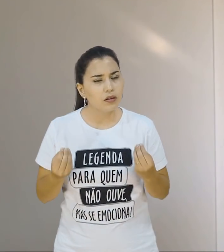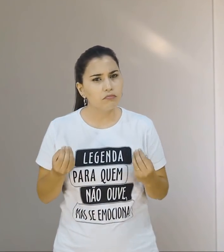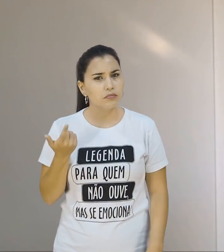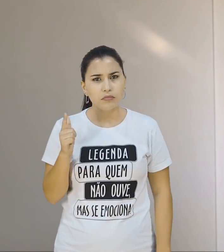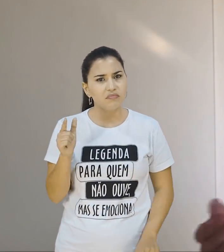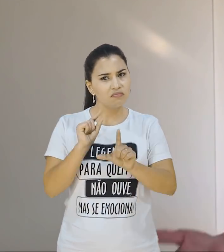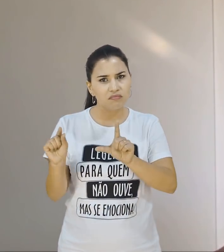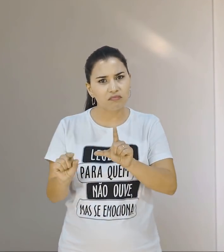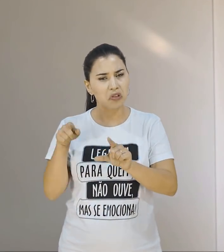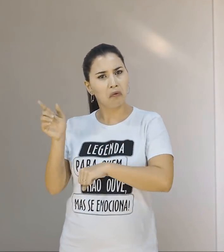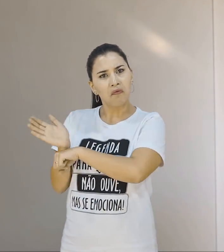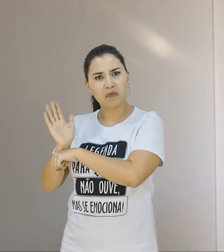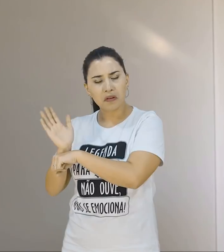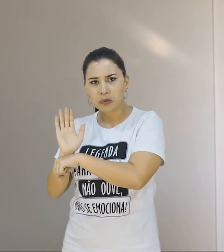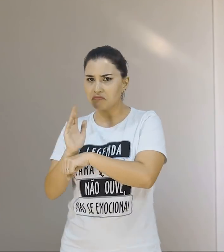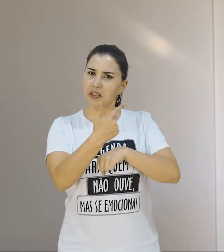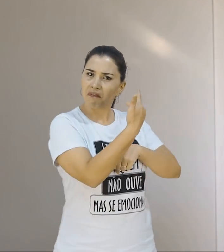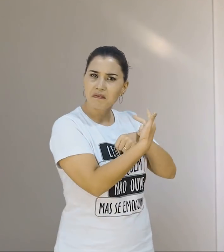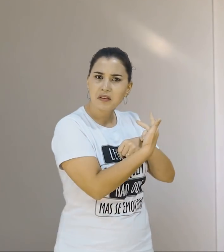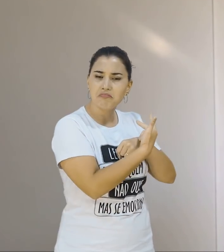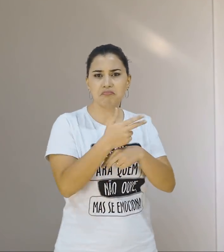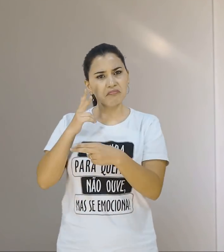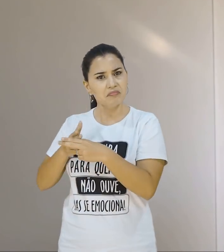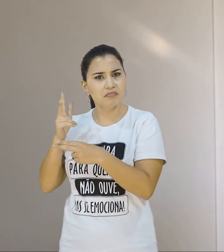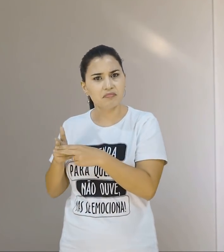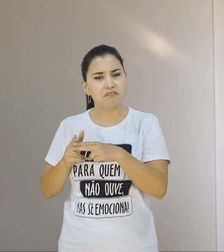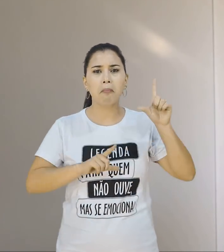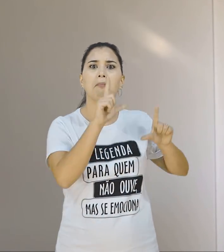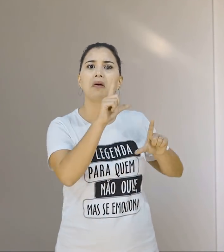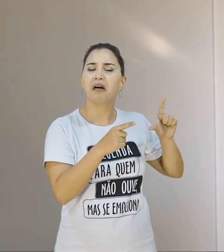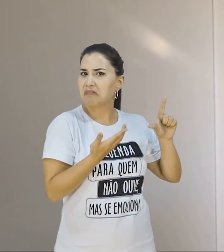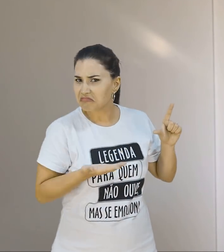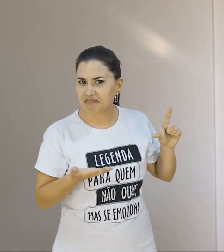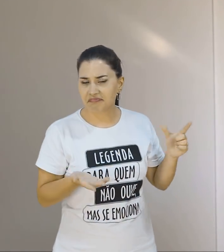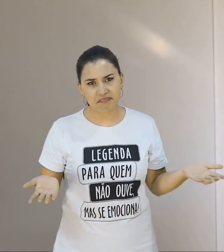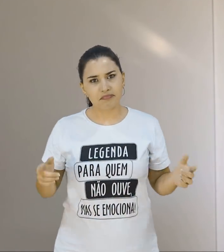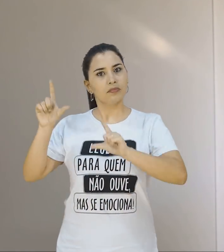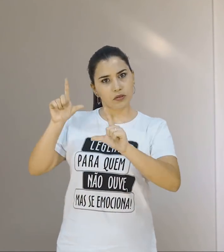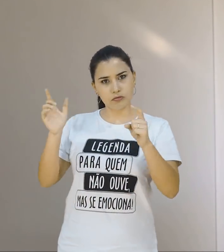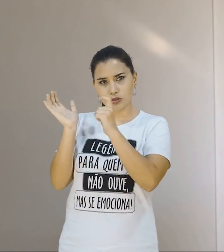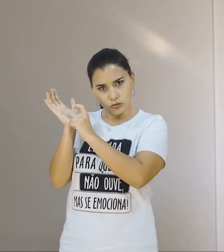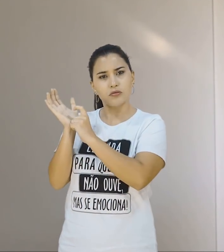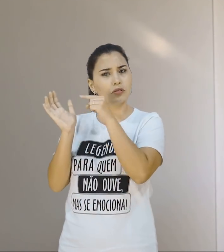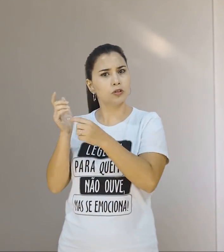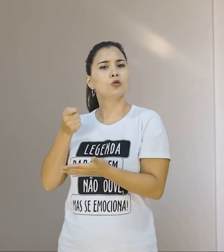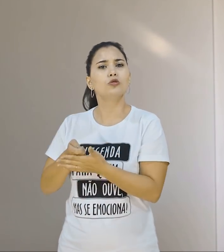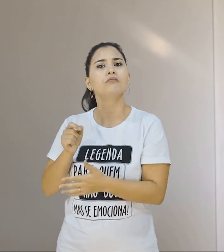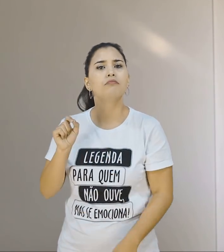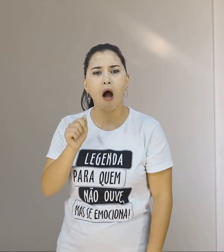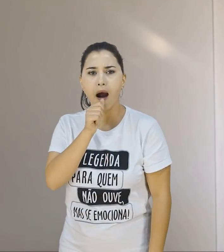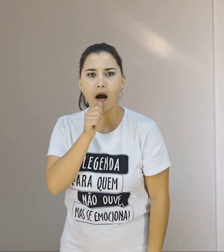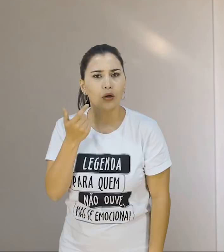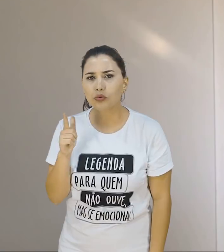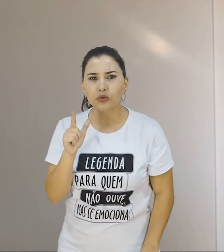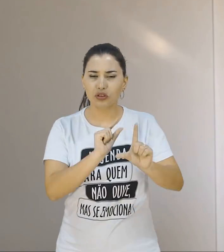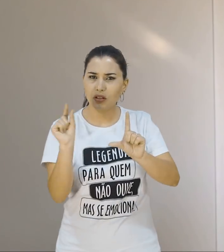um vídeo, um filme, uma série, ou um programa de TV? A TV fechada insiste ainda em não legendar sua programação.